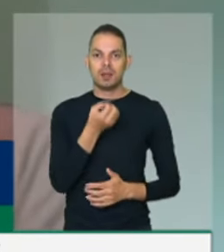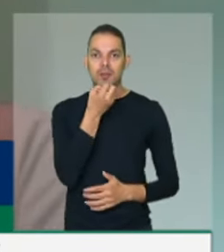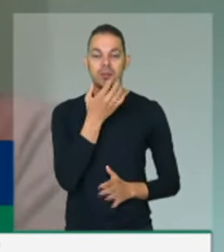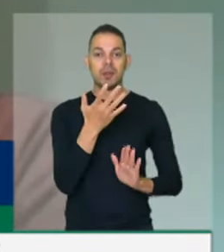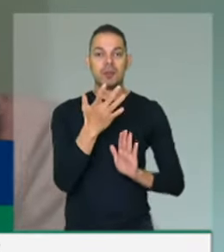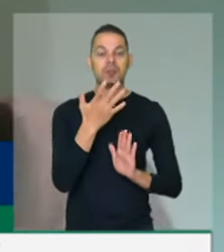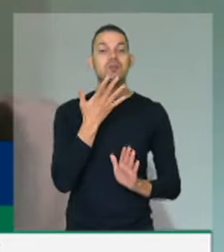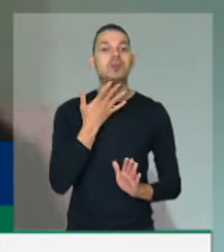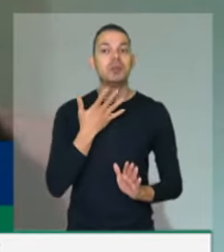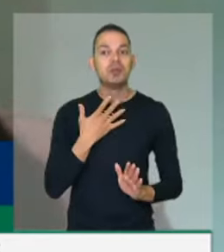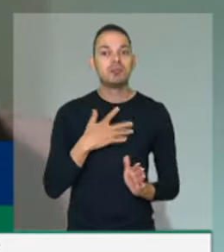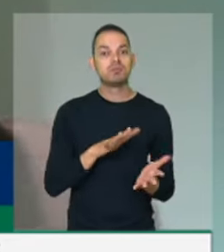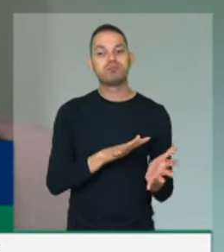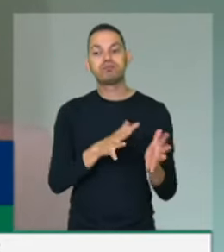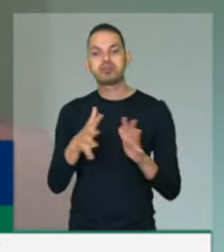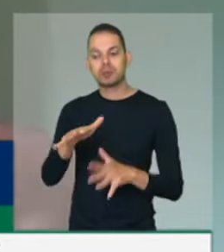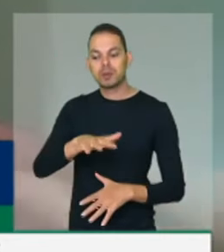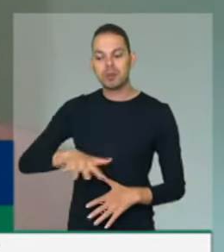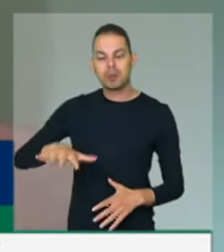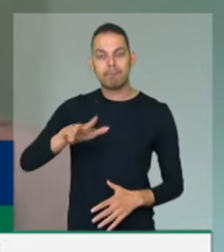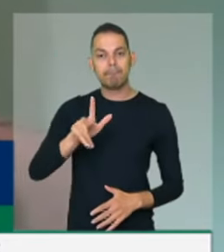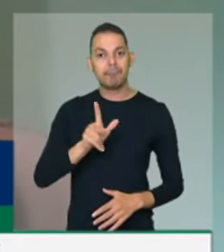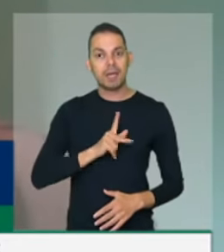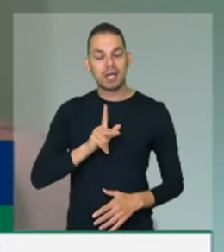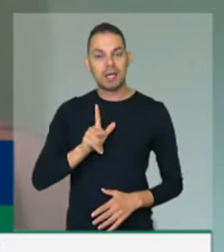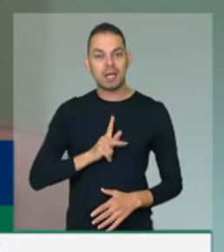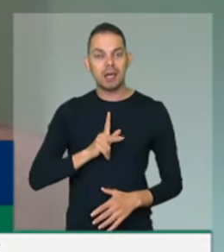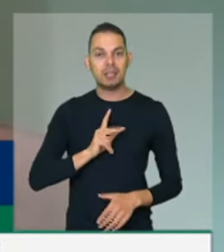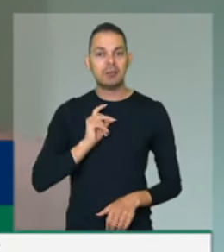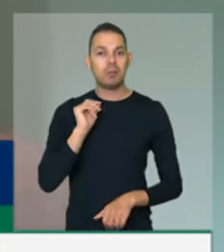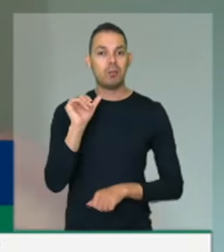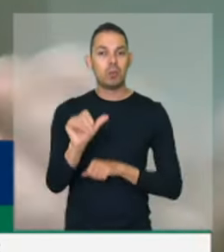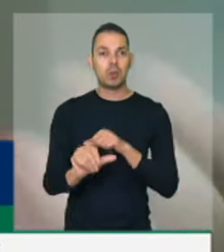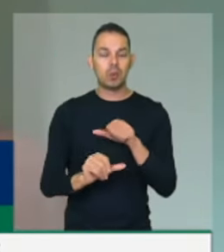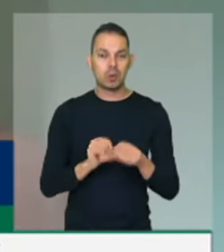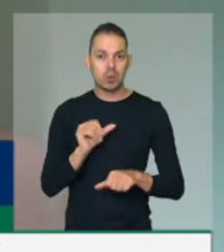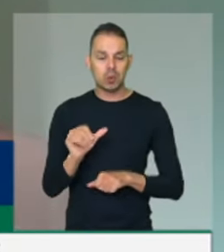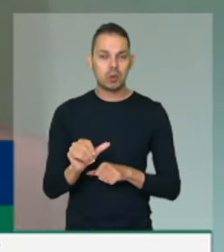QUE DISTORÇA INCLUSIVE OS VALORES DE MERCADO PARA O SUS E SETOR PRIVADO E QUE NÃO